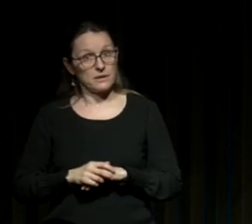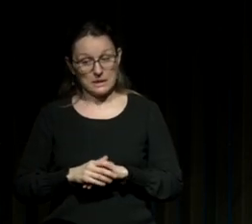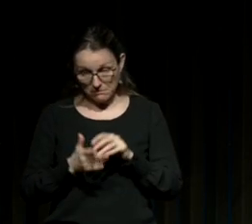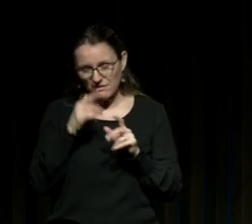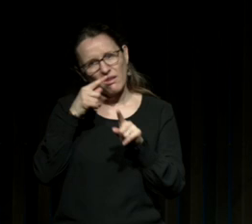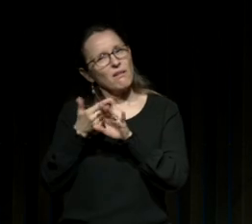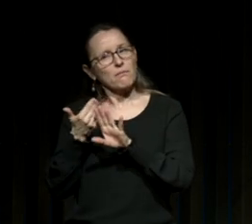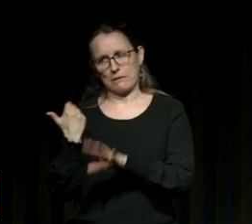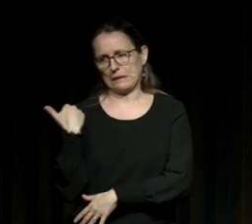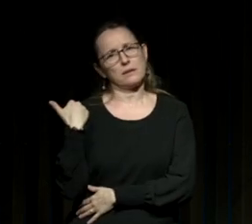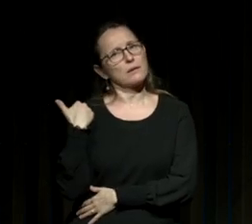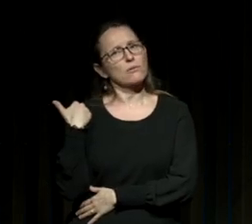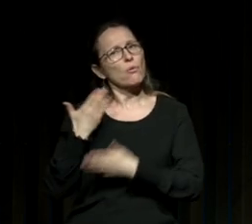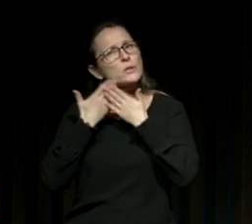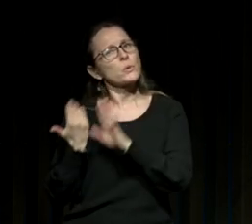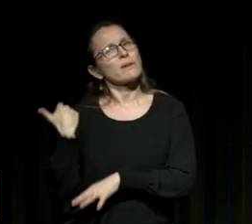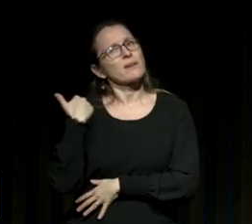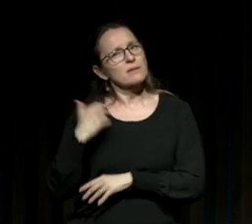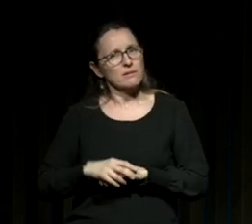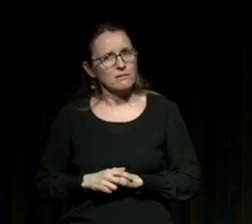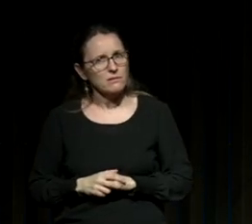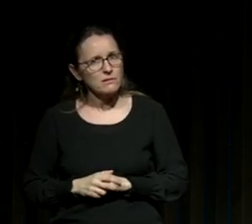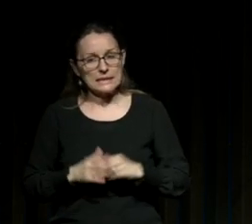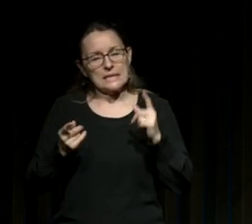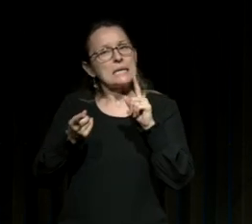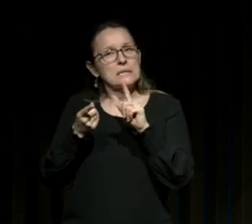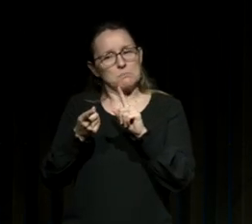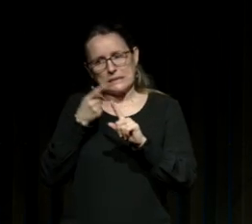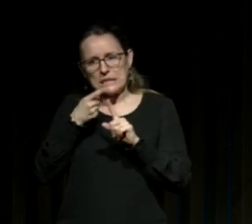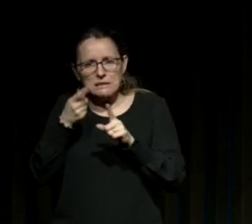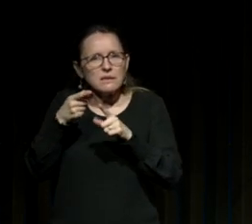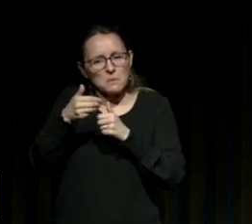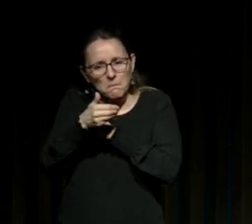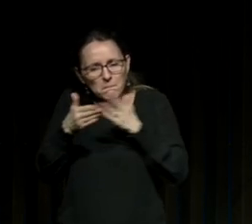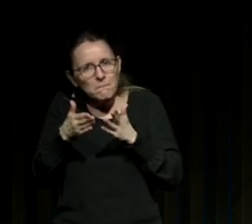sont des spécialisations récente de la médecine et est probablement que que la connaissance la